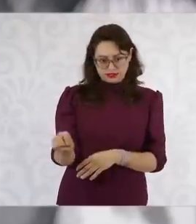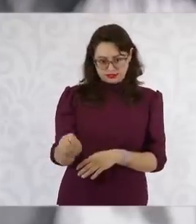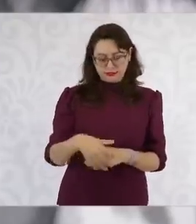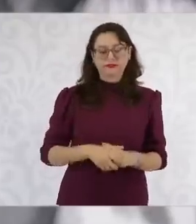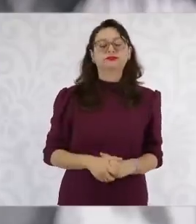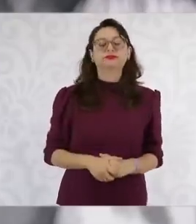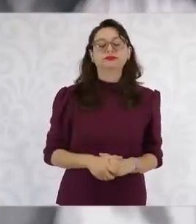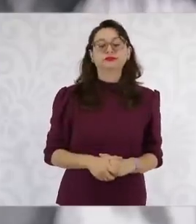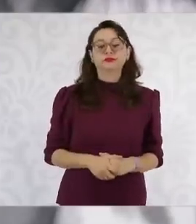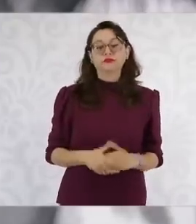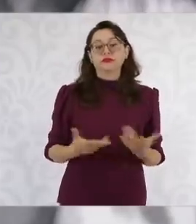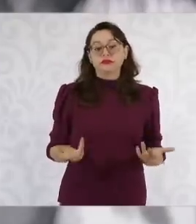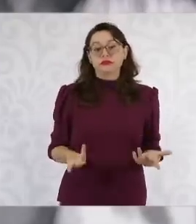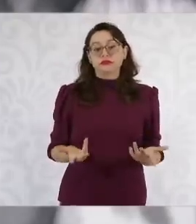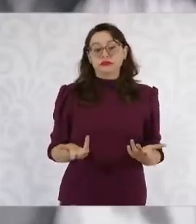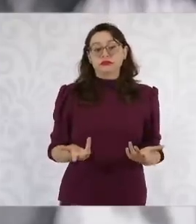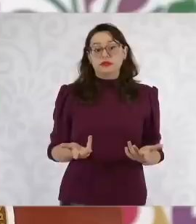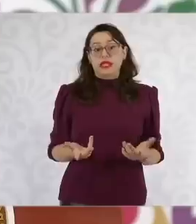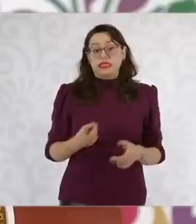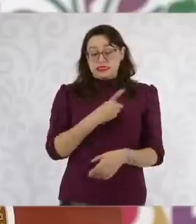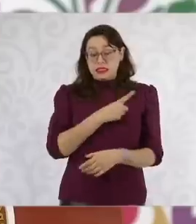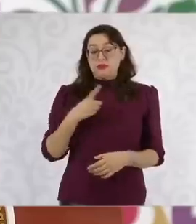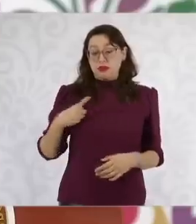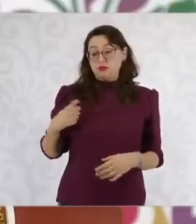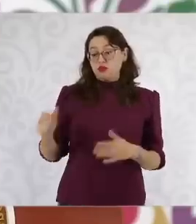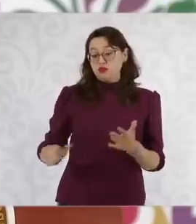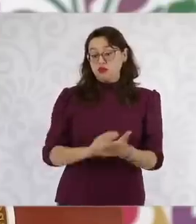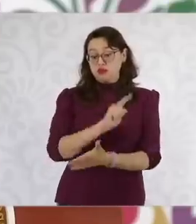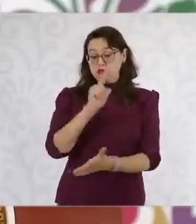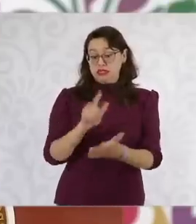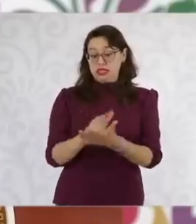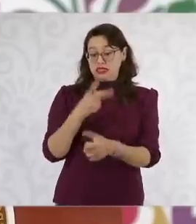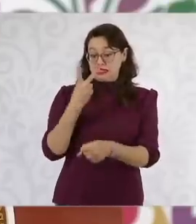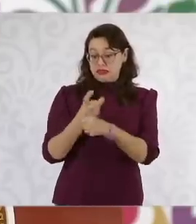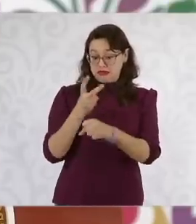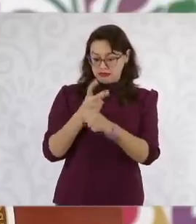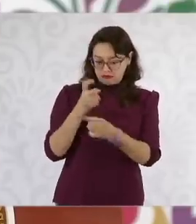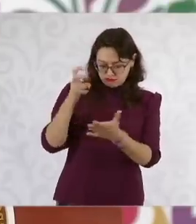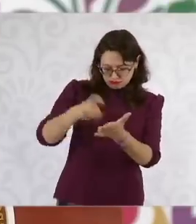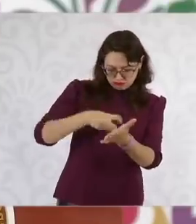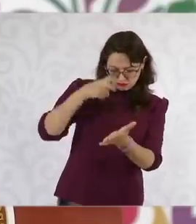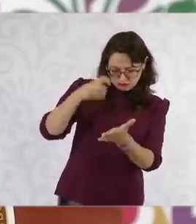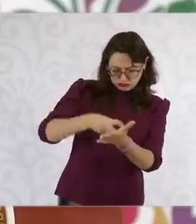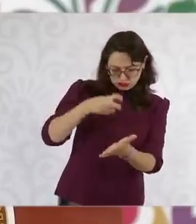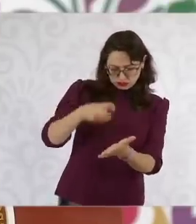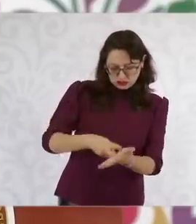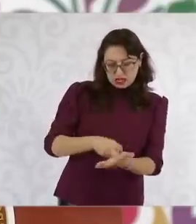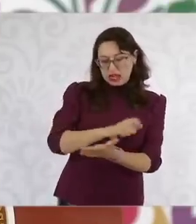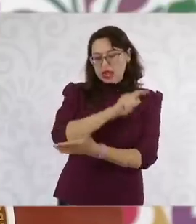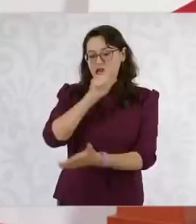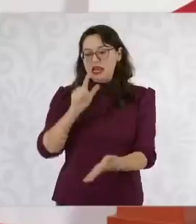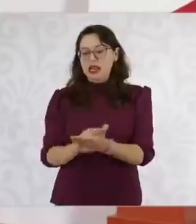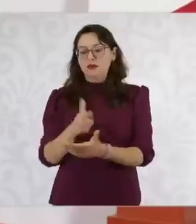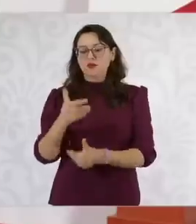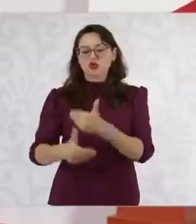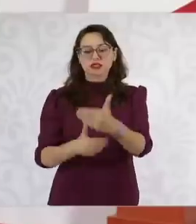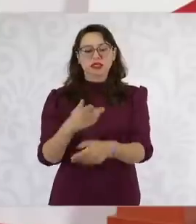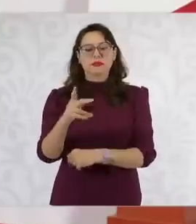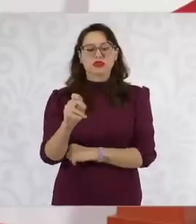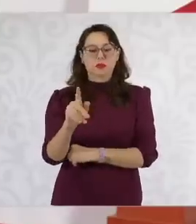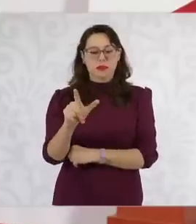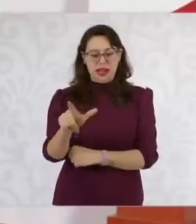ajustes a las leyes secundarias incluida la ley de Procedimientos eh penales justamente para que las